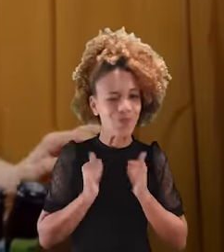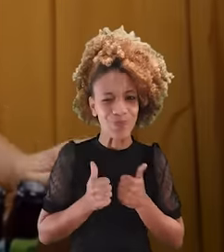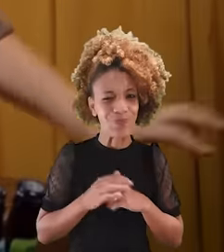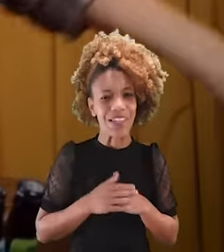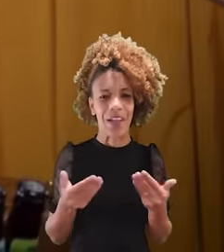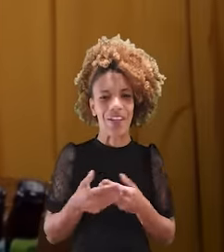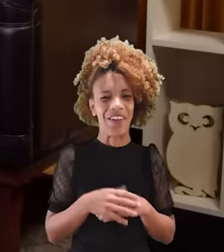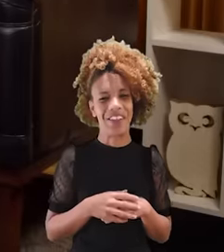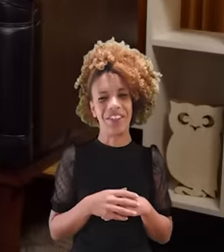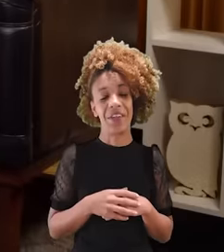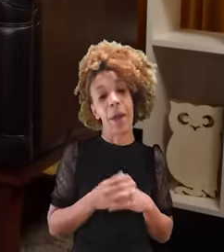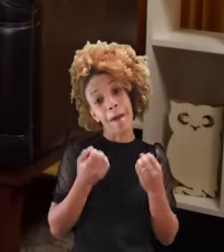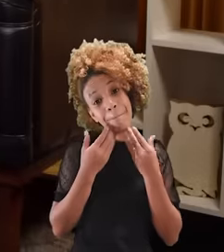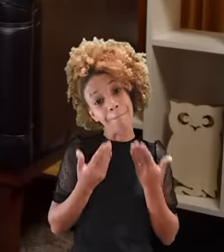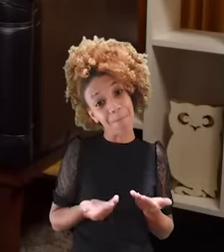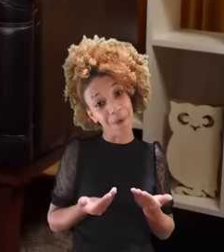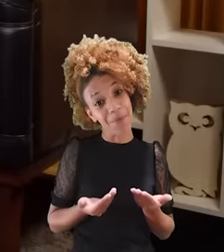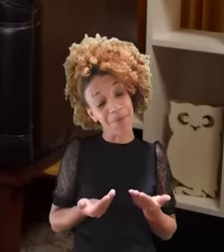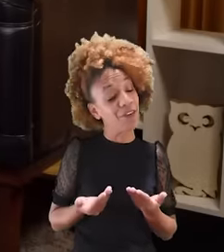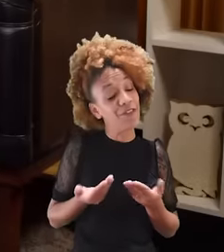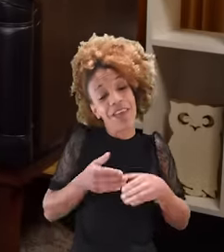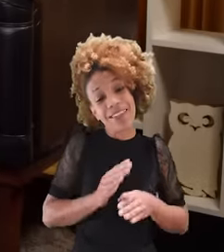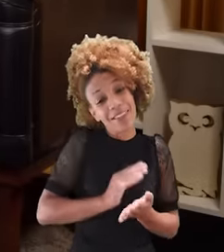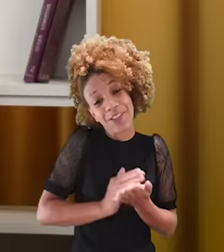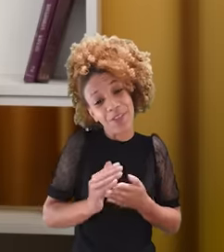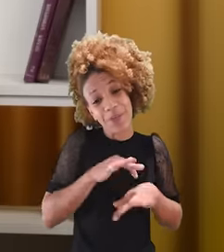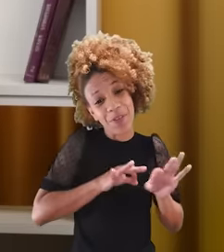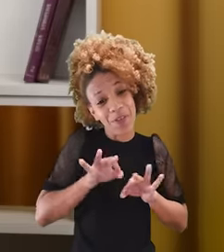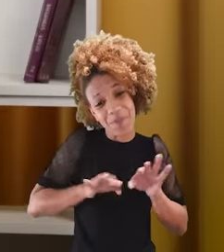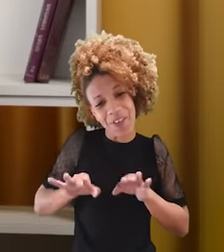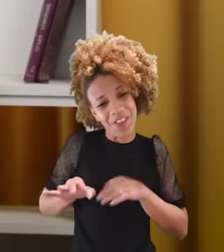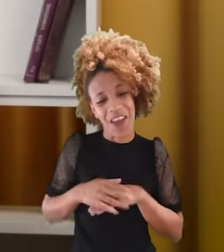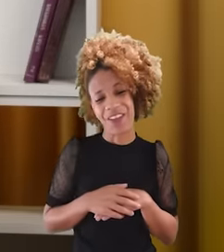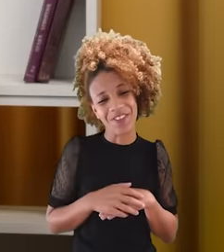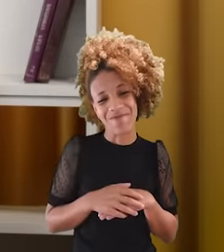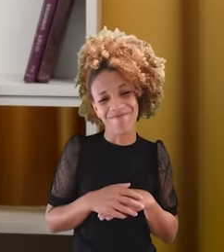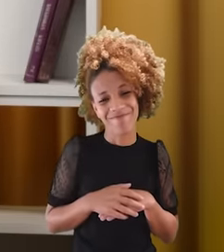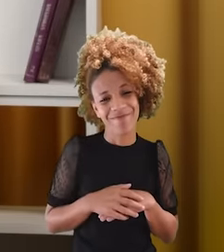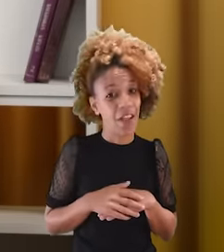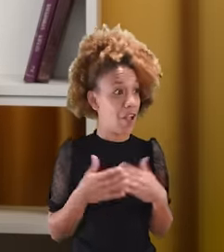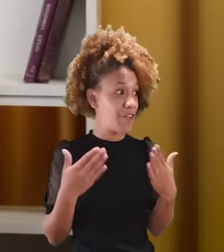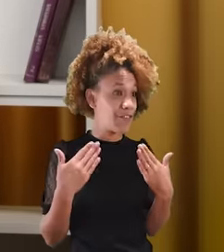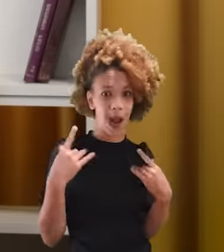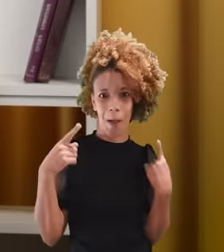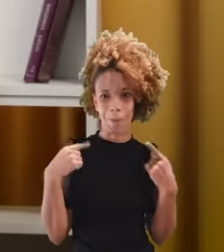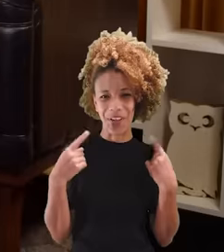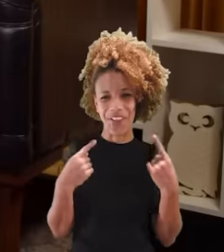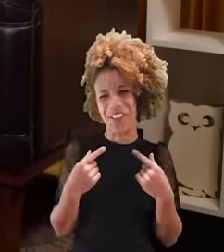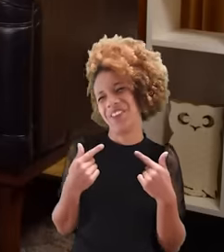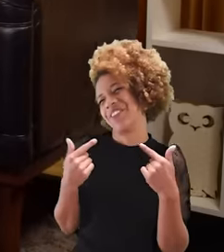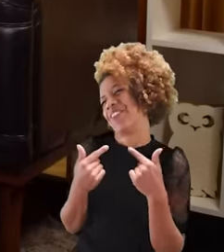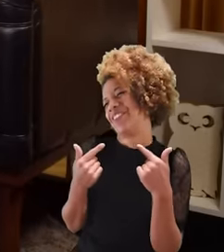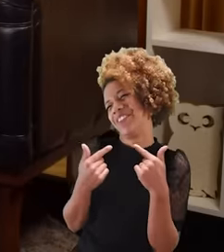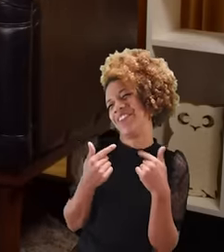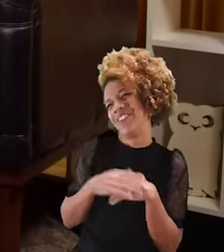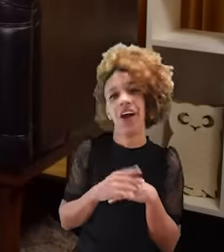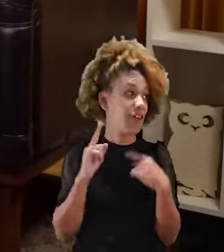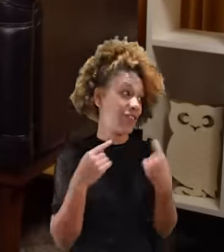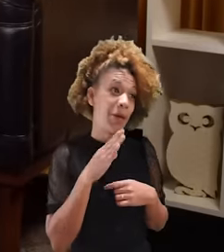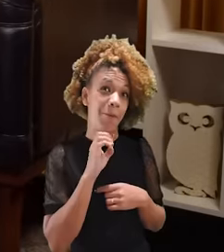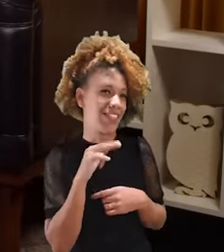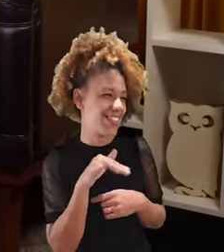desculpa a gente vai ali fo e foi assim que começou o projeto verão a maluco verão da Bozena